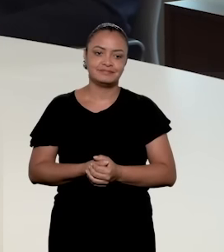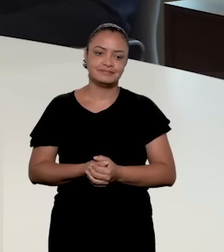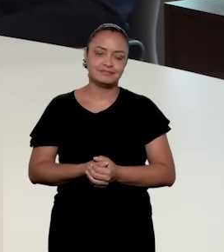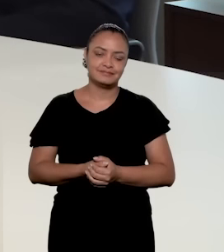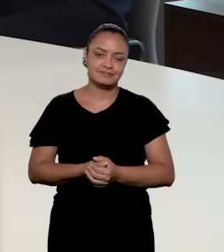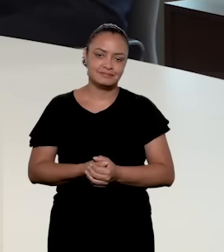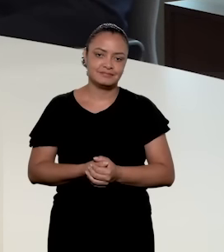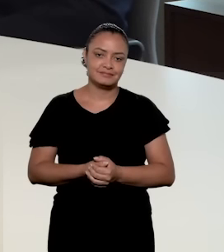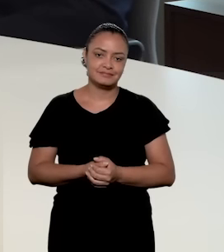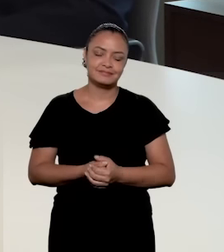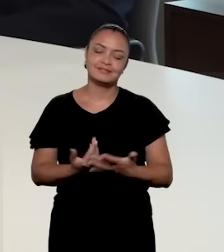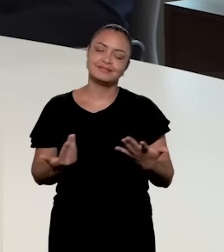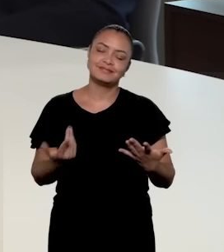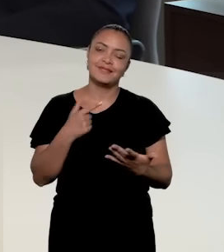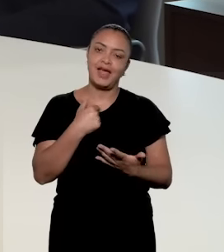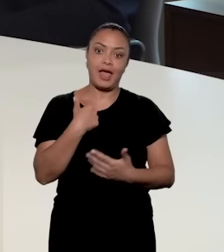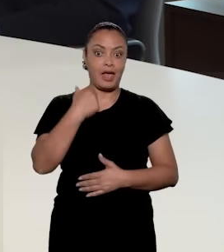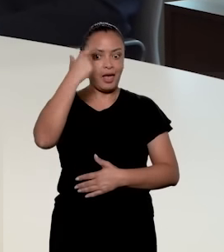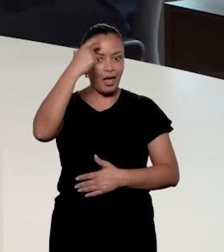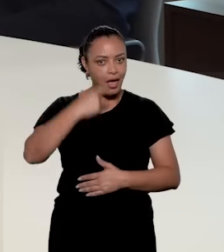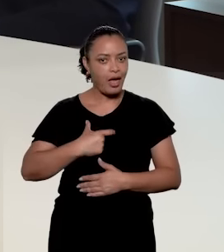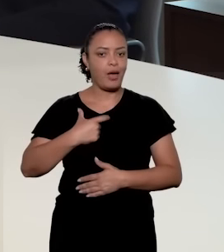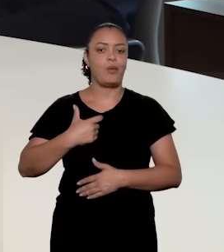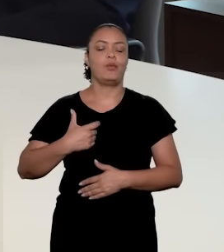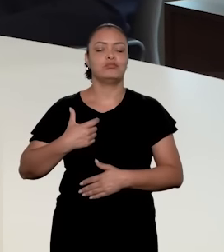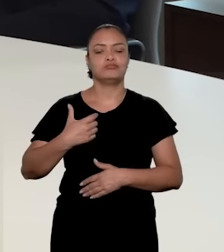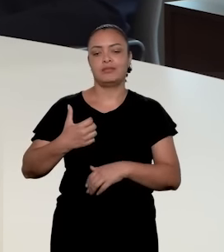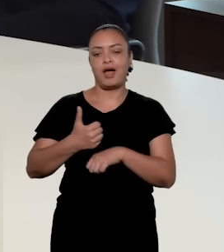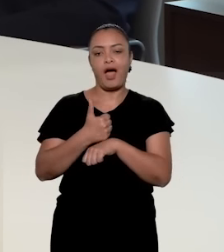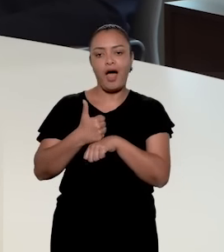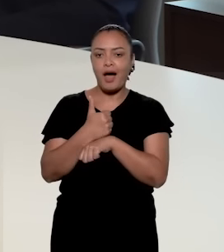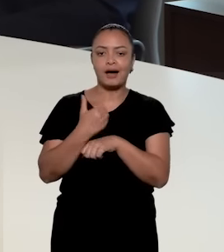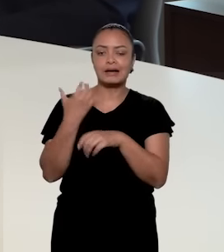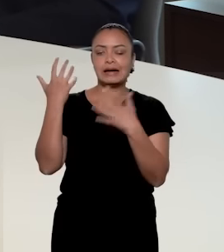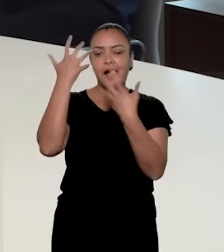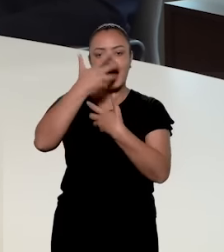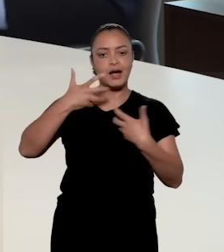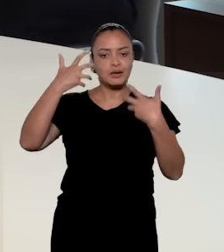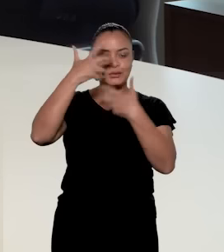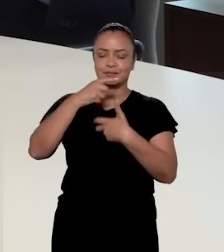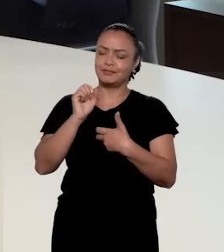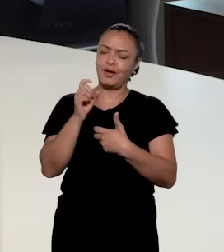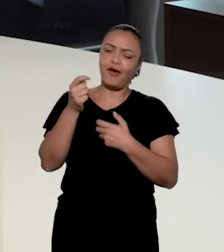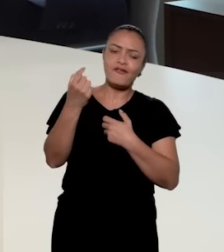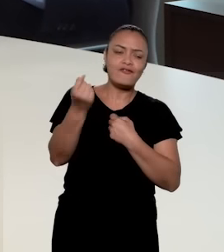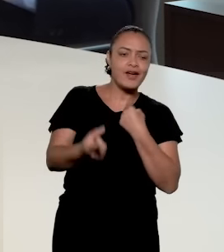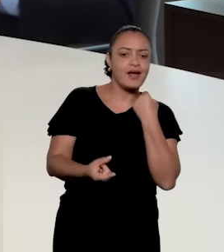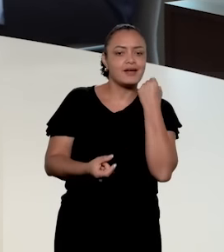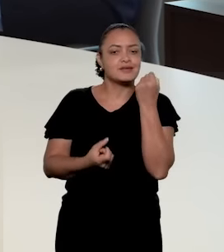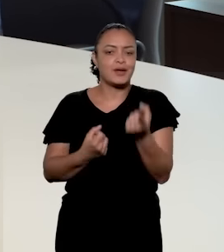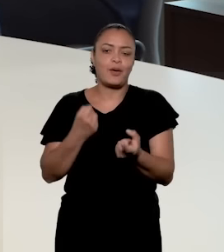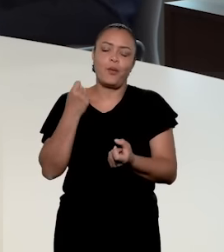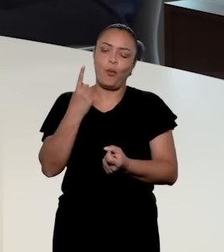Não, é gentileza sua, eu não sou cantor não. Eu canto de vez em quando,